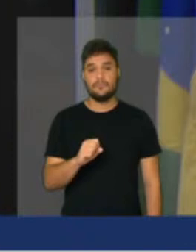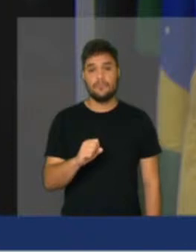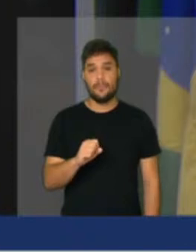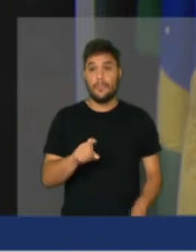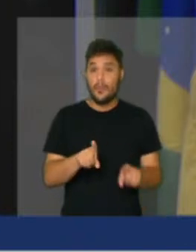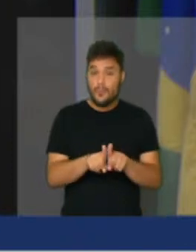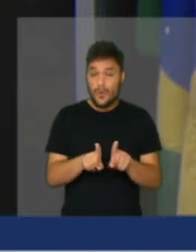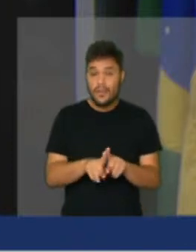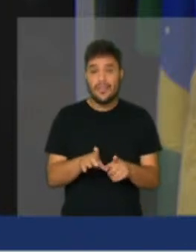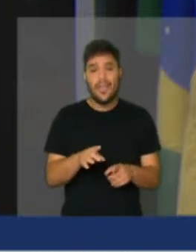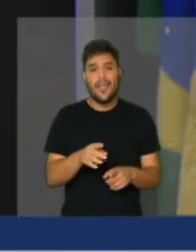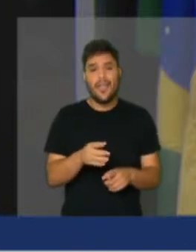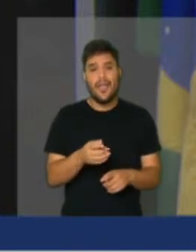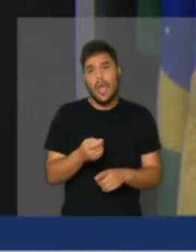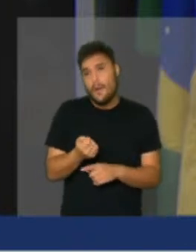NEM ALAVANCAR SUA